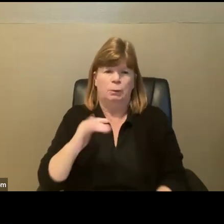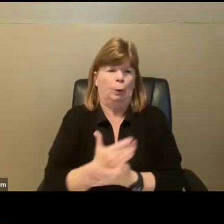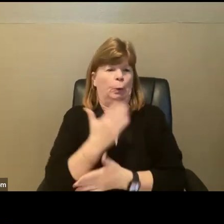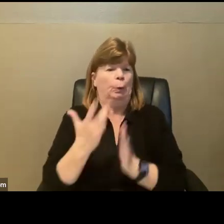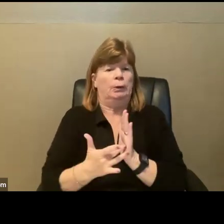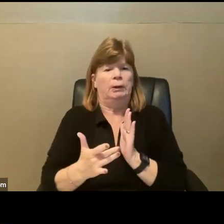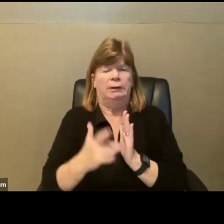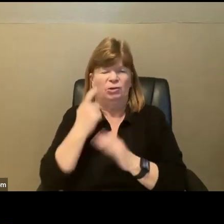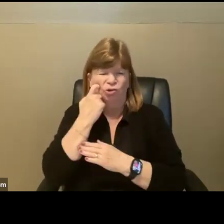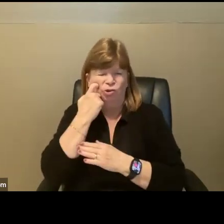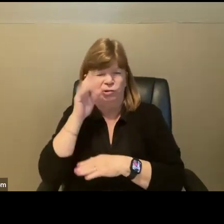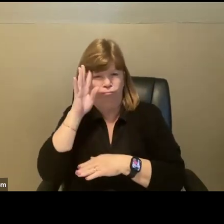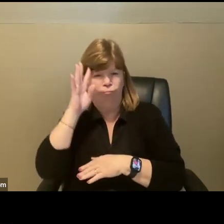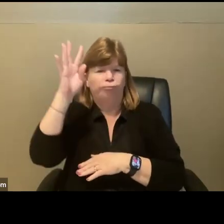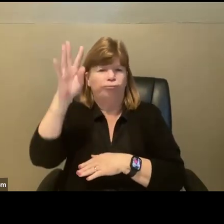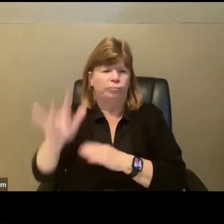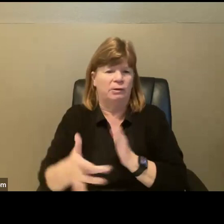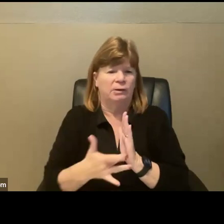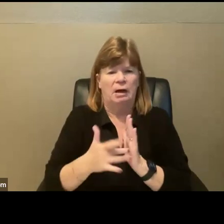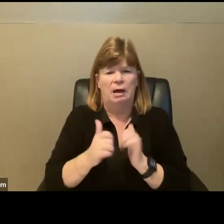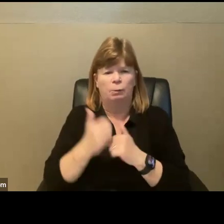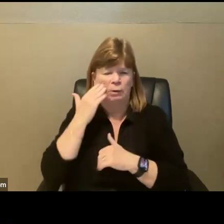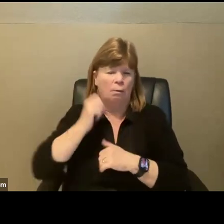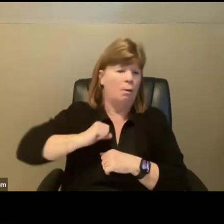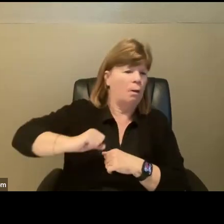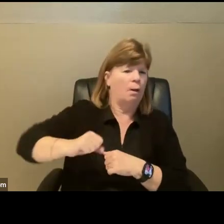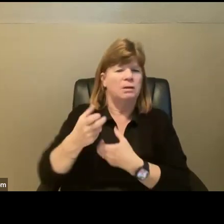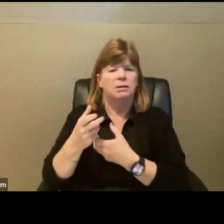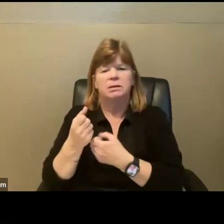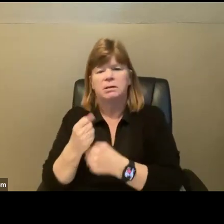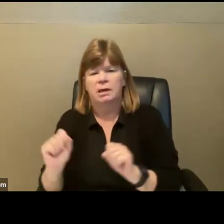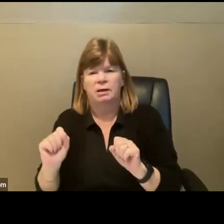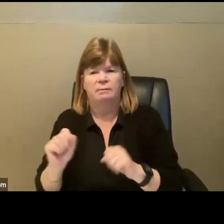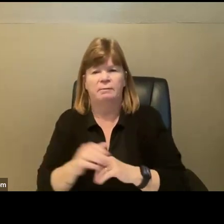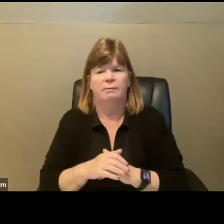simplemente inventaron esta técnica. ¿Y cómo sabremos que es segura? Bueno, no fue inventada así como así.